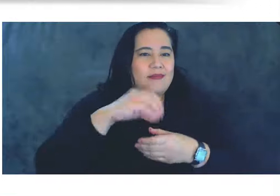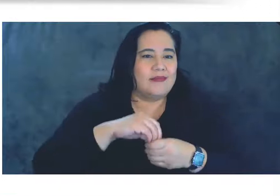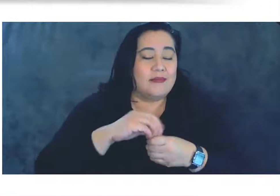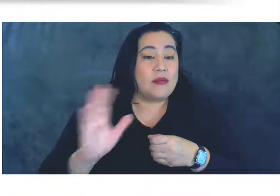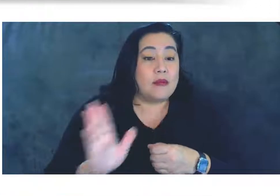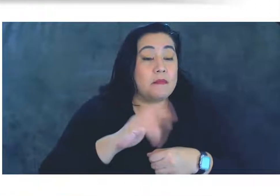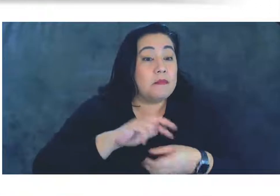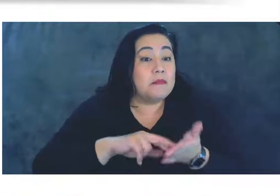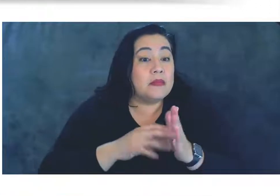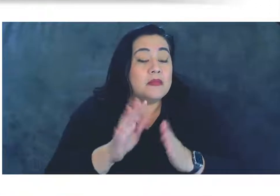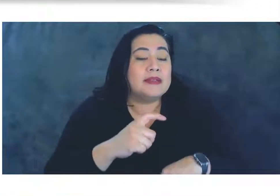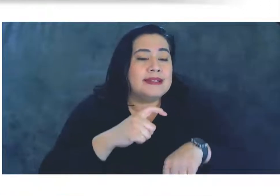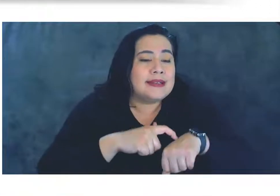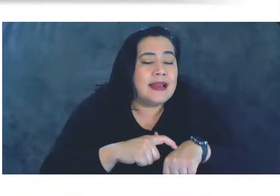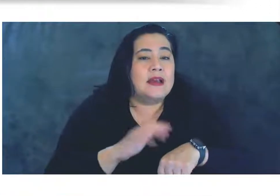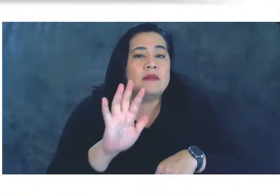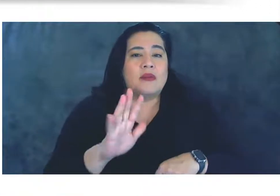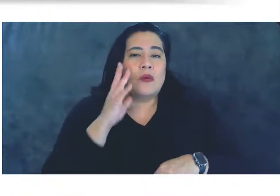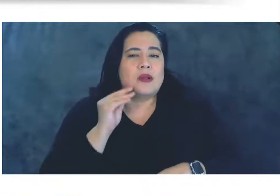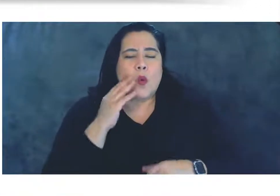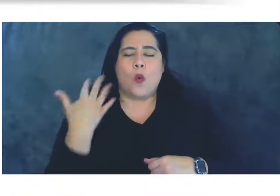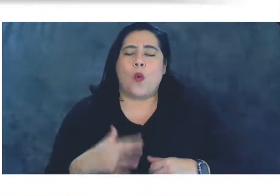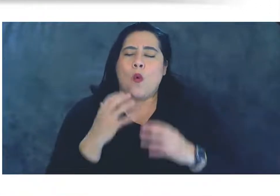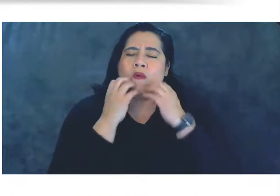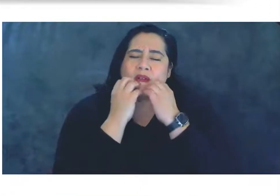Su tiempo y su experiencia son valorados.